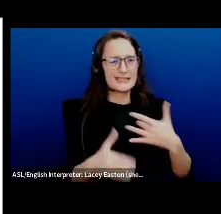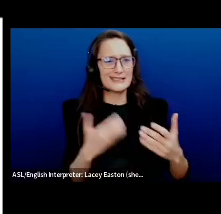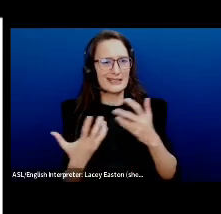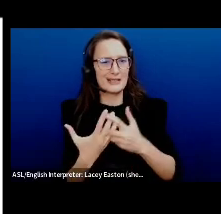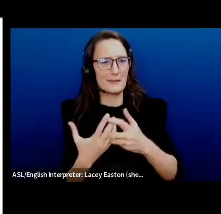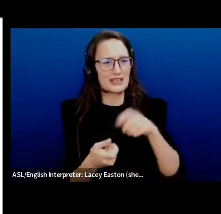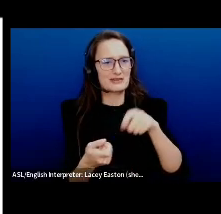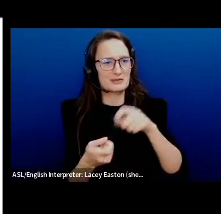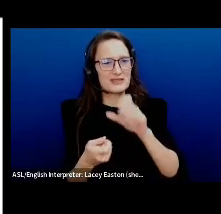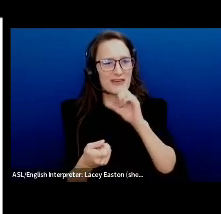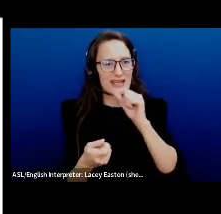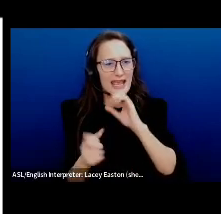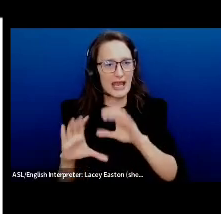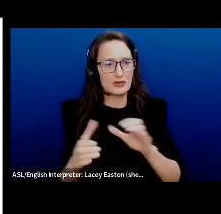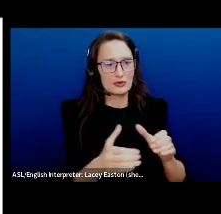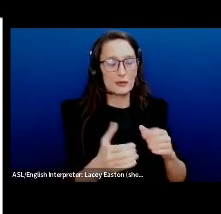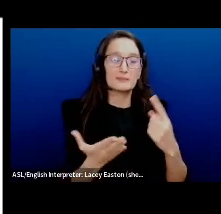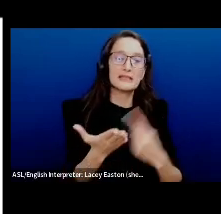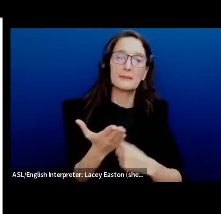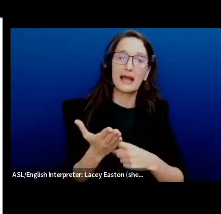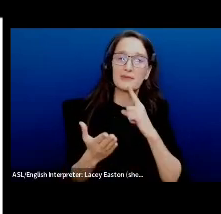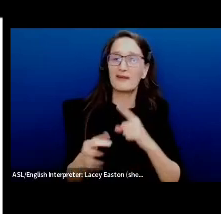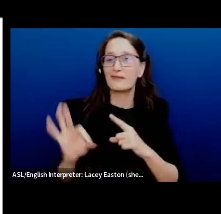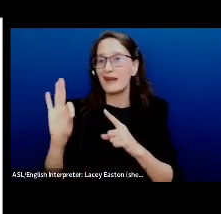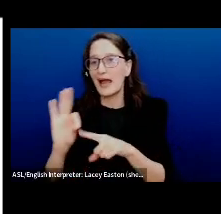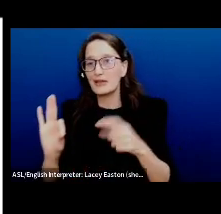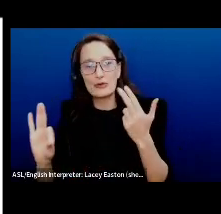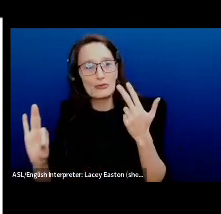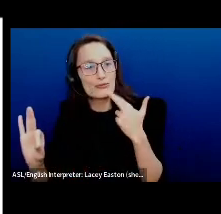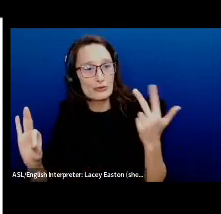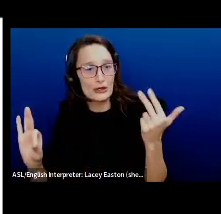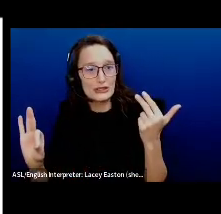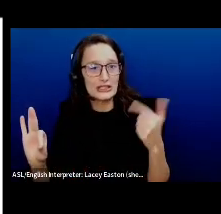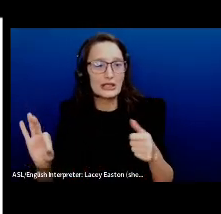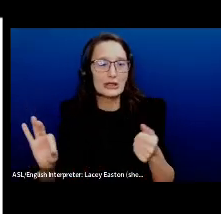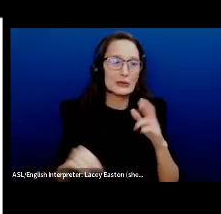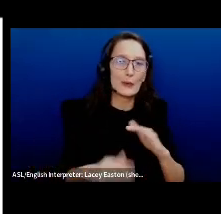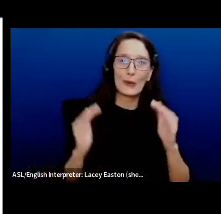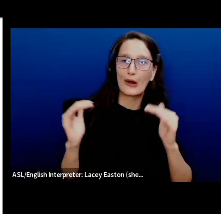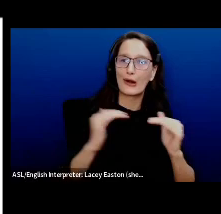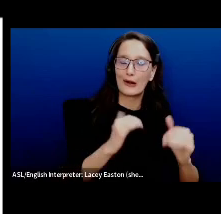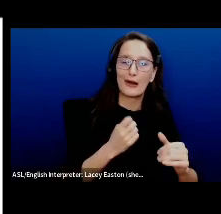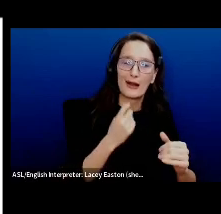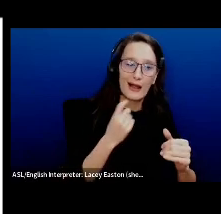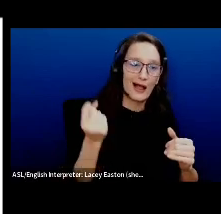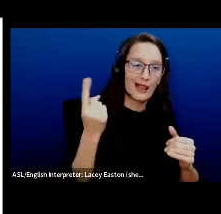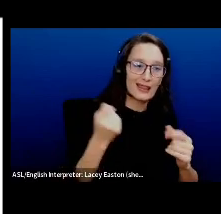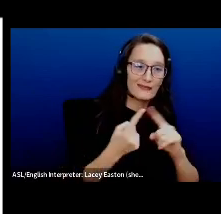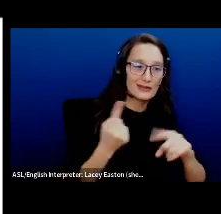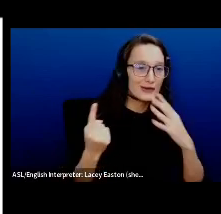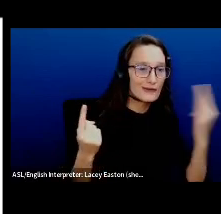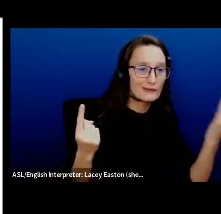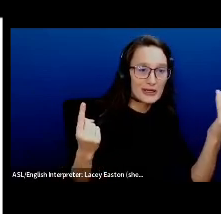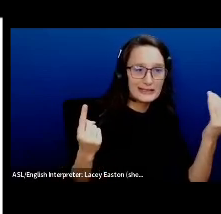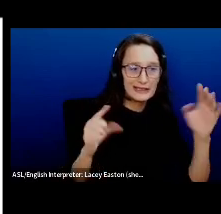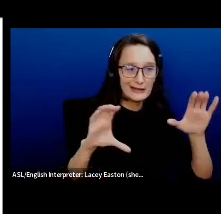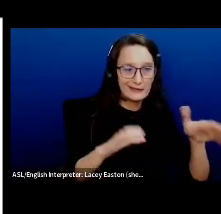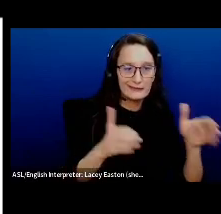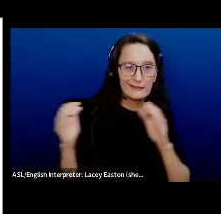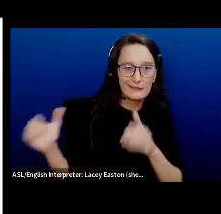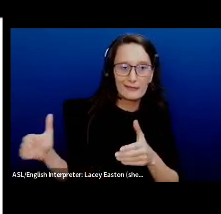niños de 9 a 13 años o de 11 a 14. Intentamos que los estudiantes sean del mismo grupo de edad.